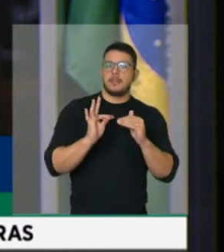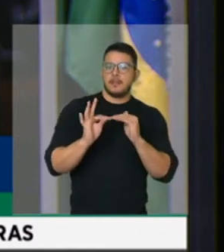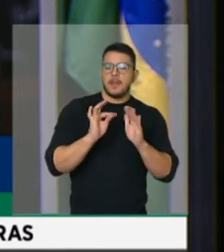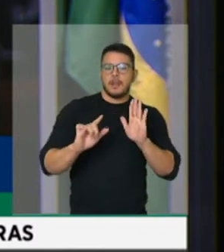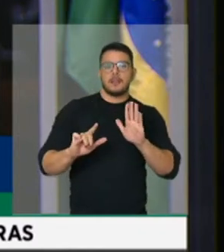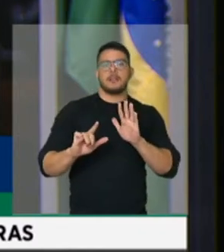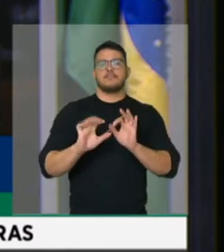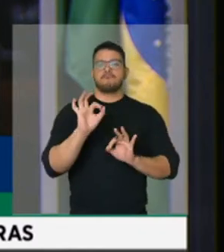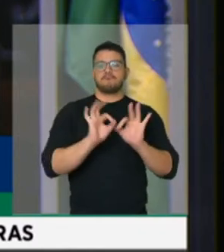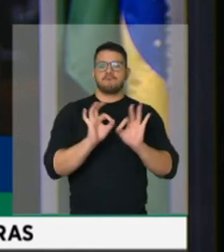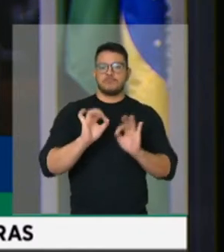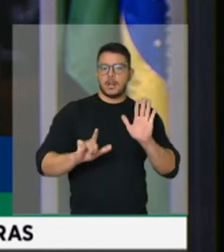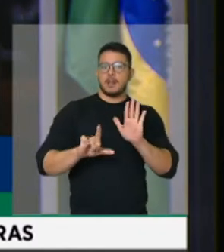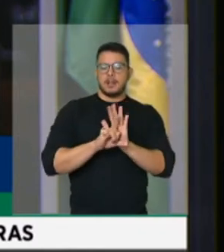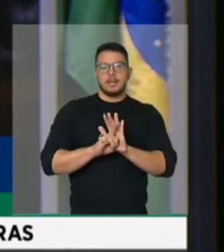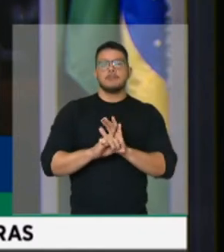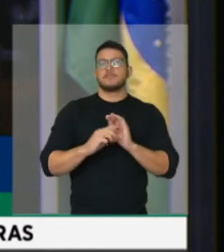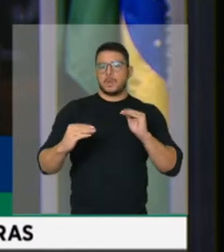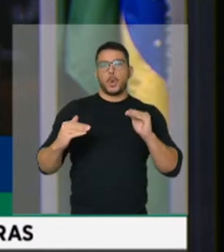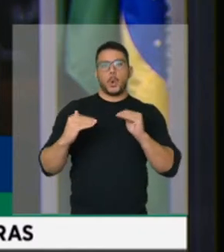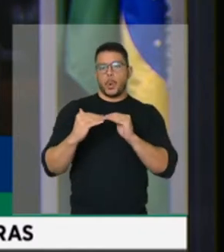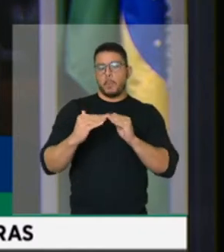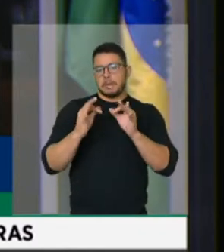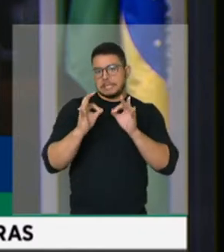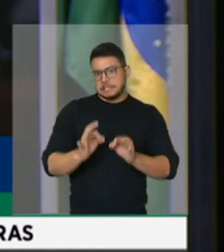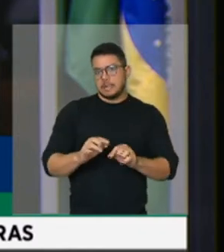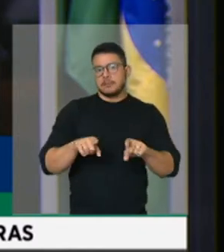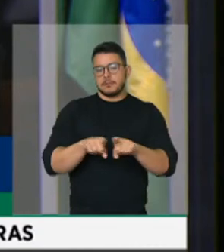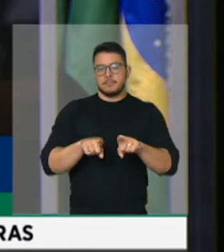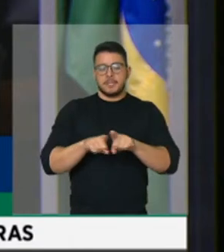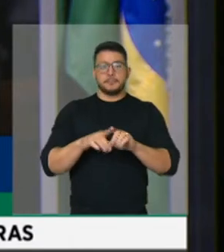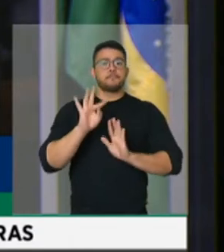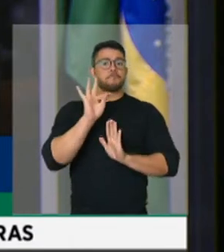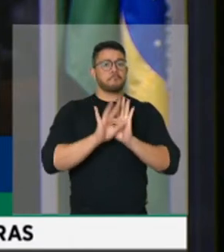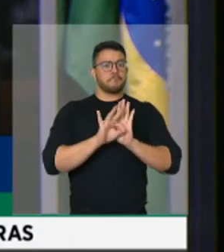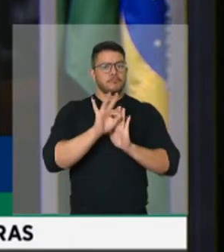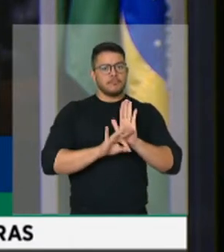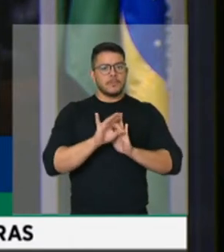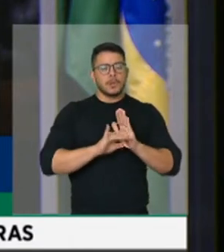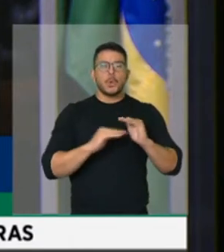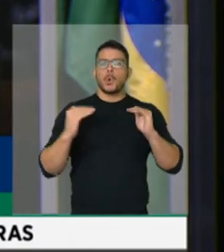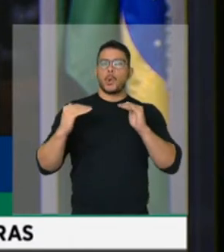MEDIDA PROVISÓRIA E NAS EMENDAS A ELA APRESENTADAS. OS RESPECTIVOS TEXTOS ESTÃO DE ACORDO COM PRECEITOS DA LEI